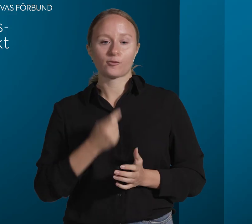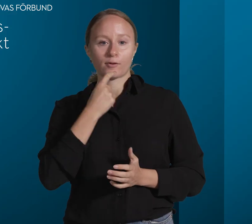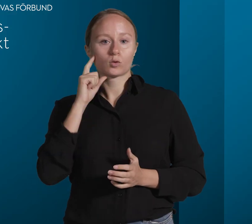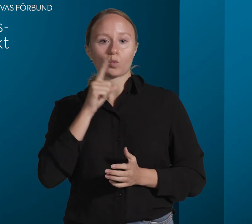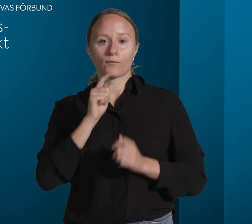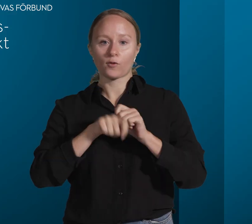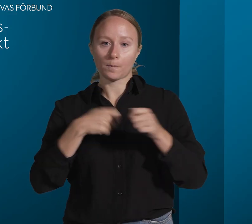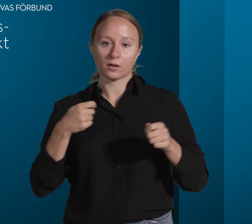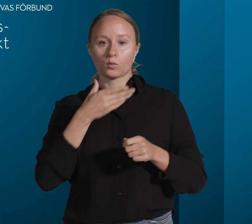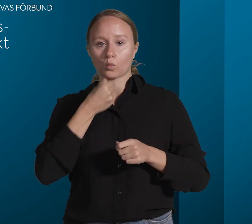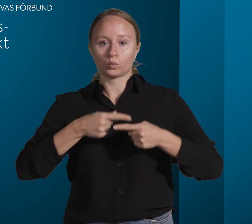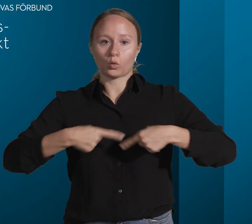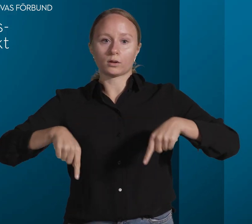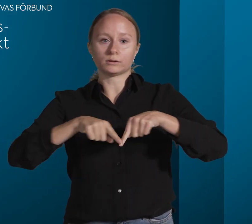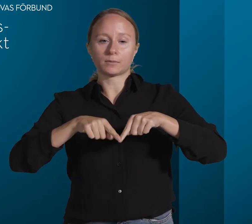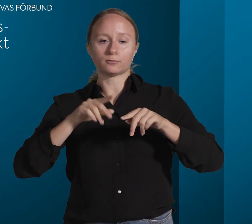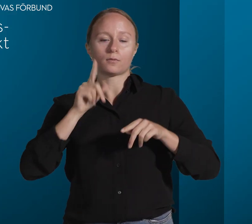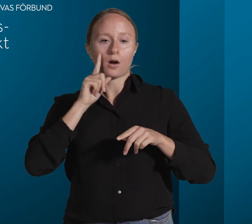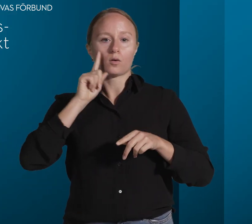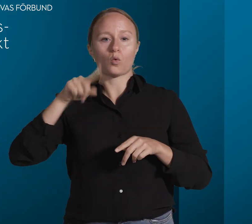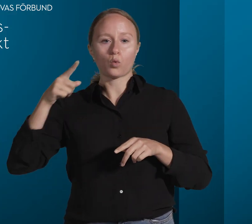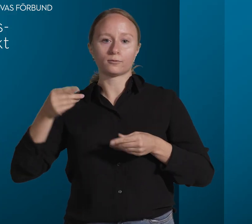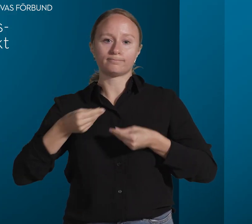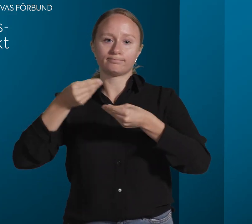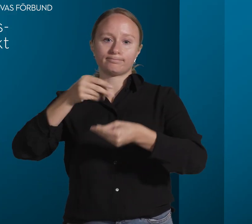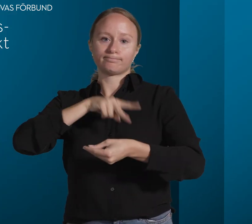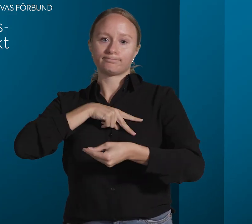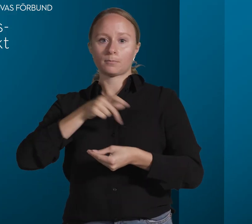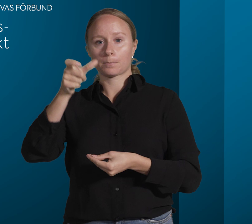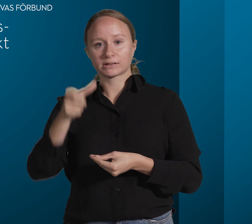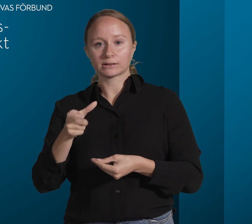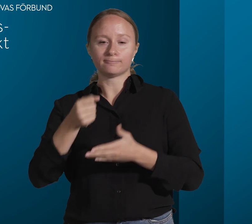Finlands Dövas Förbunds ungdomsutskott belönar varje år en person -